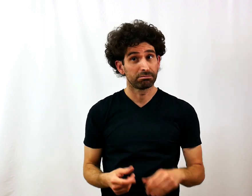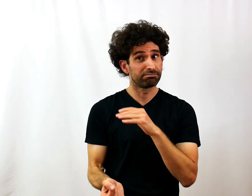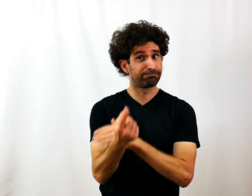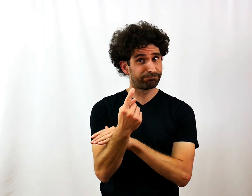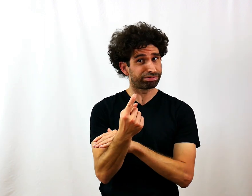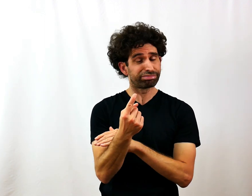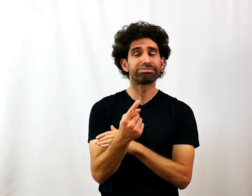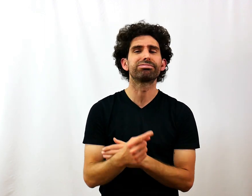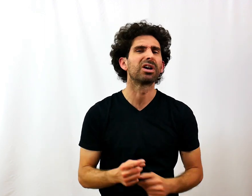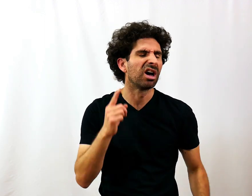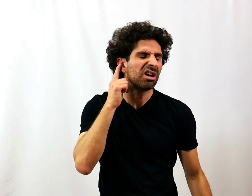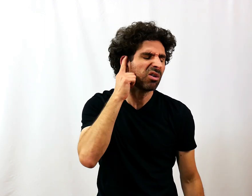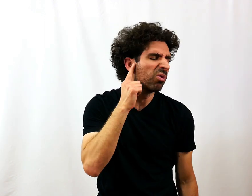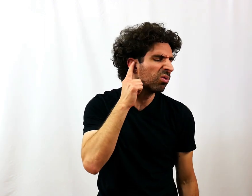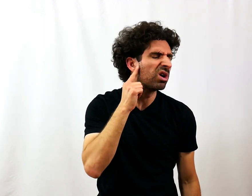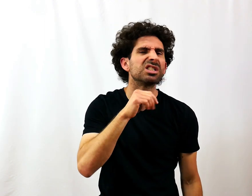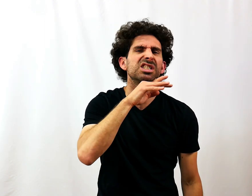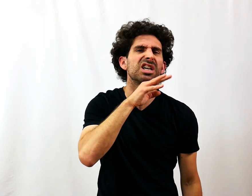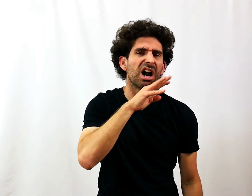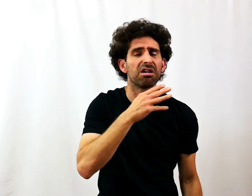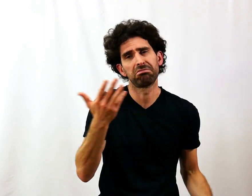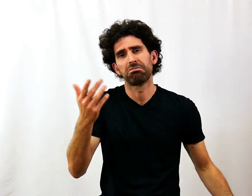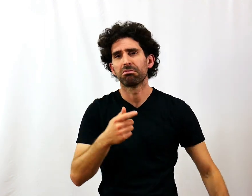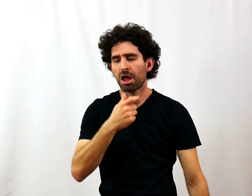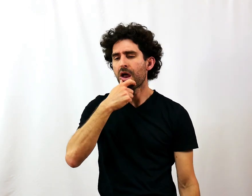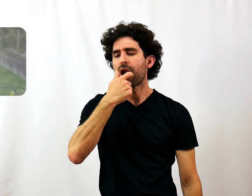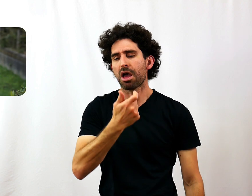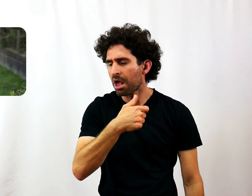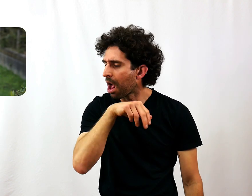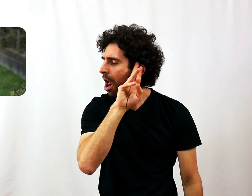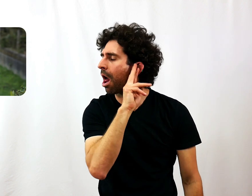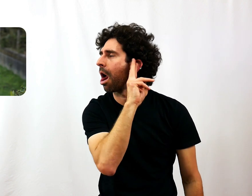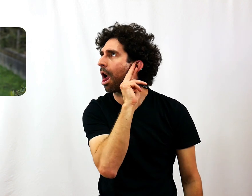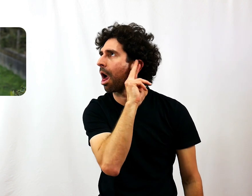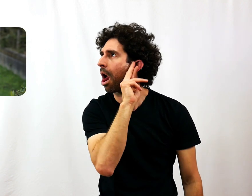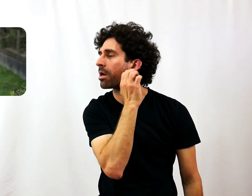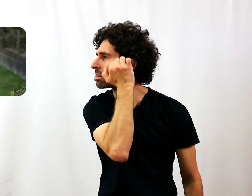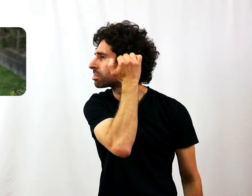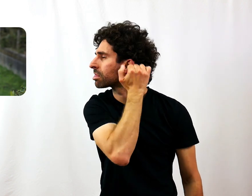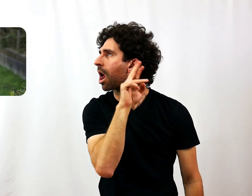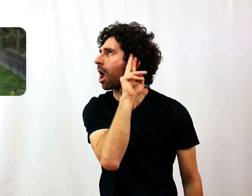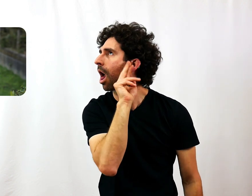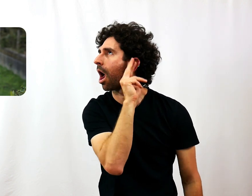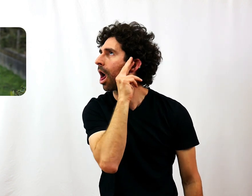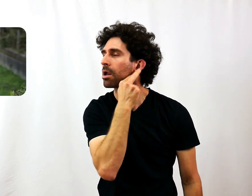Ce qui est original, c'est que l'okapi peut se nettoyer les oreilles avec sa langue.